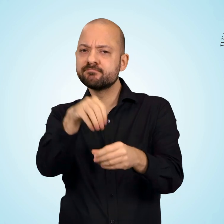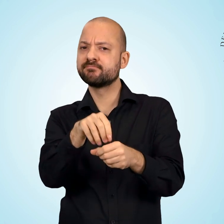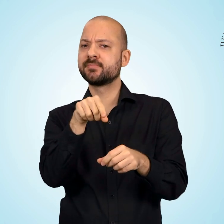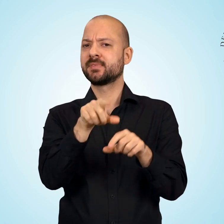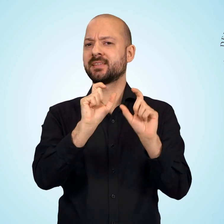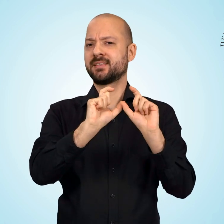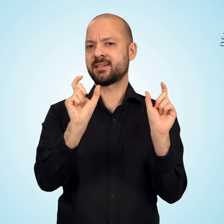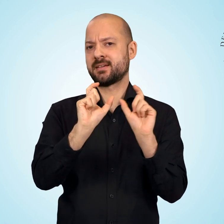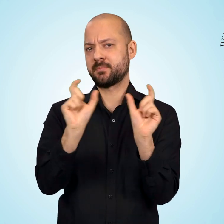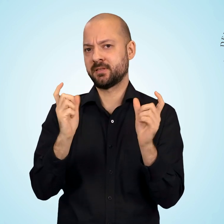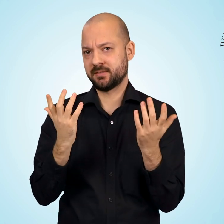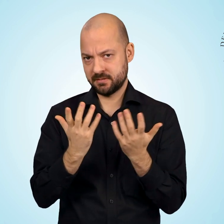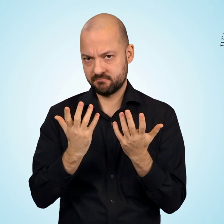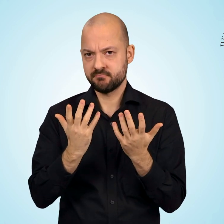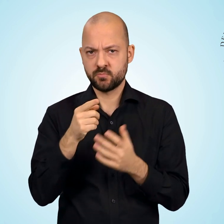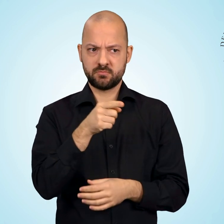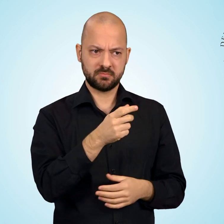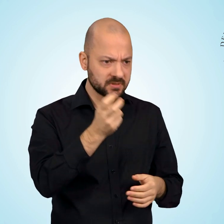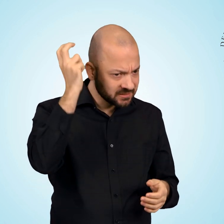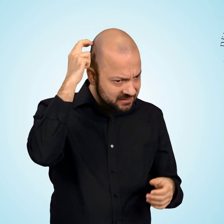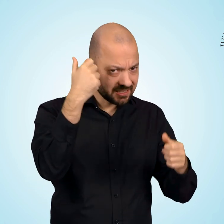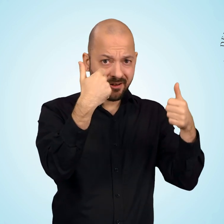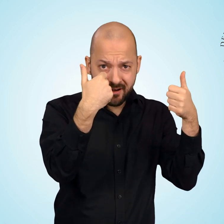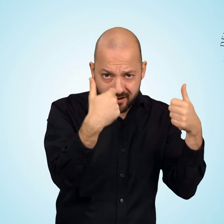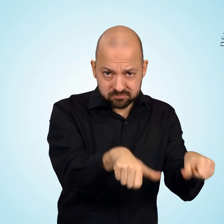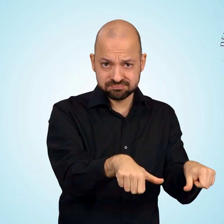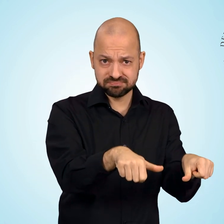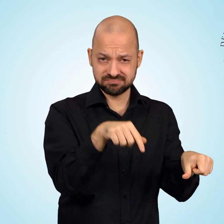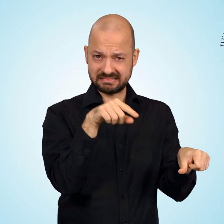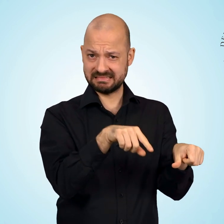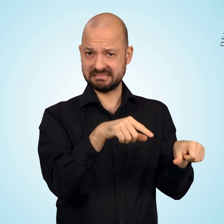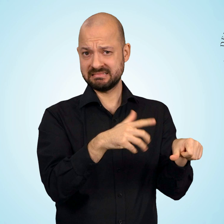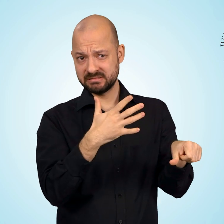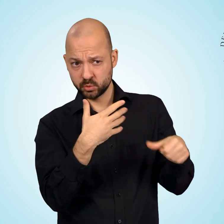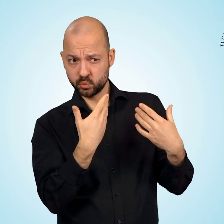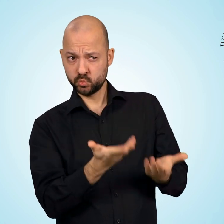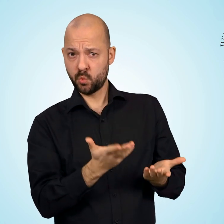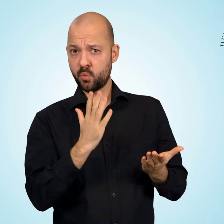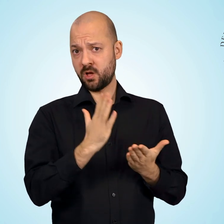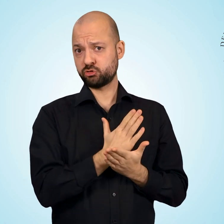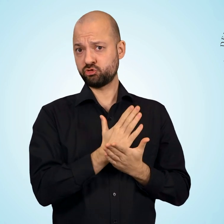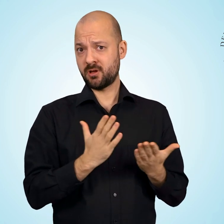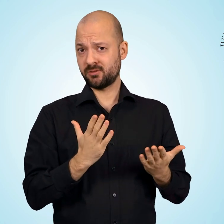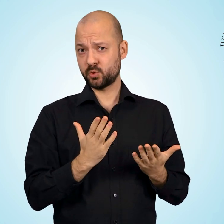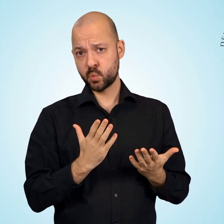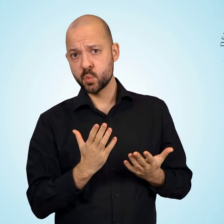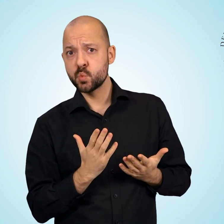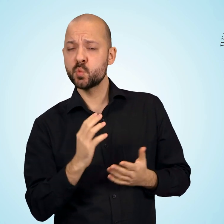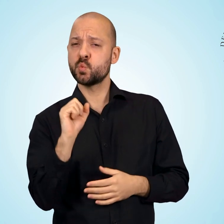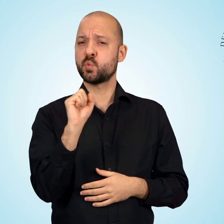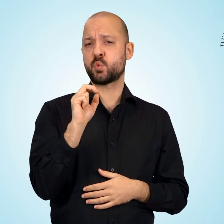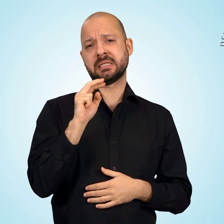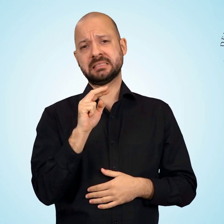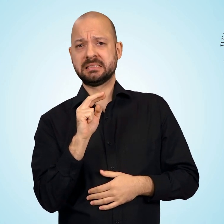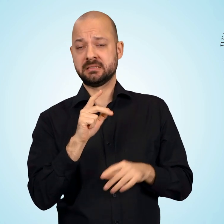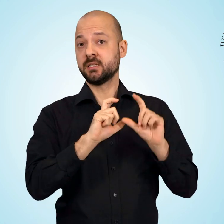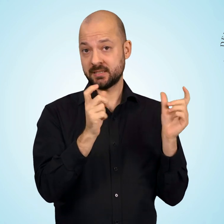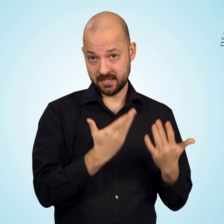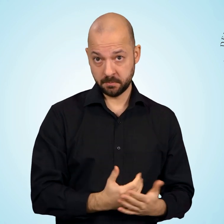Themen sind „Zwang zu einer CI-Operation als äußerst bedenkliche Entscheidungsgrundlage“